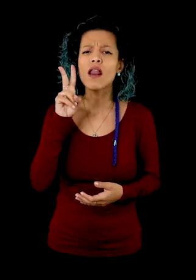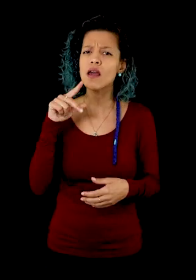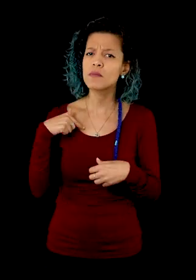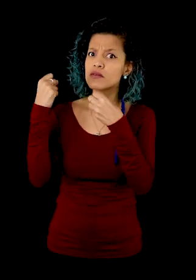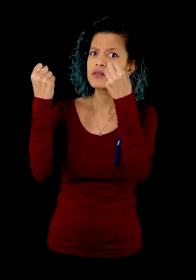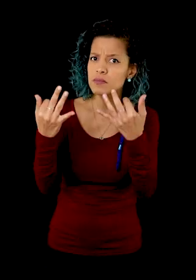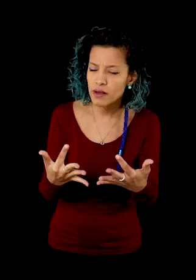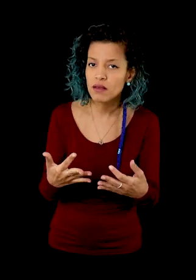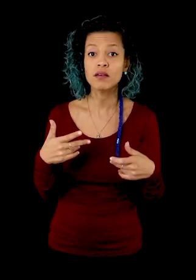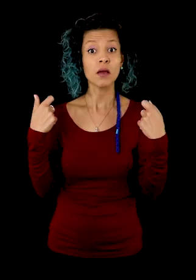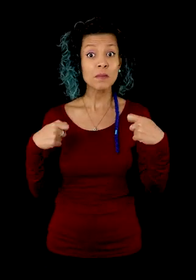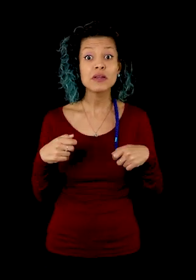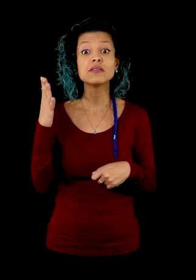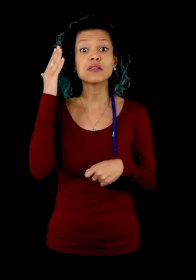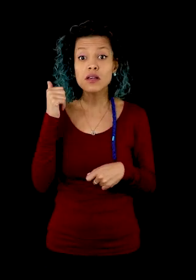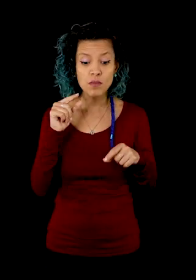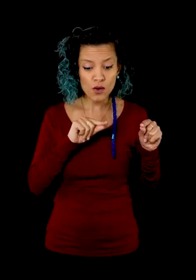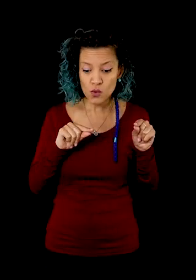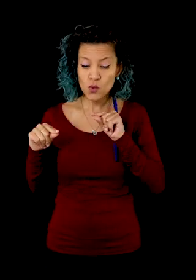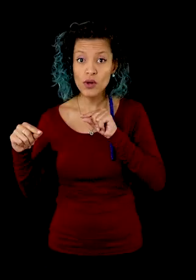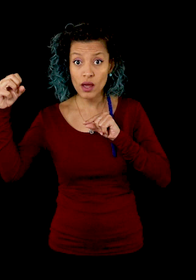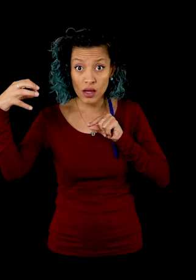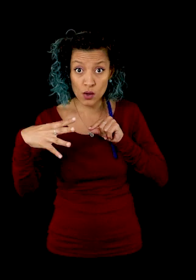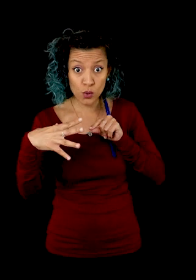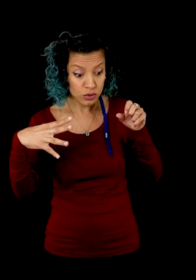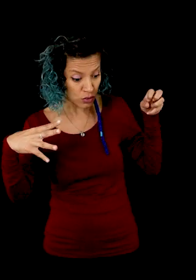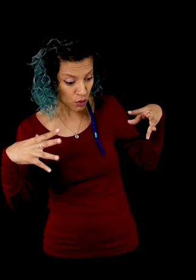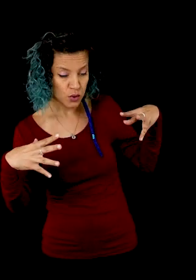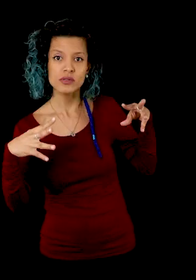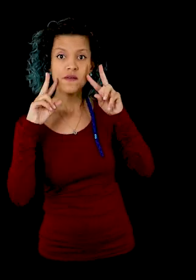Lembre, a gente vai decidir o que a gente vai iluminar no nosso teatro.